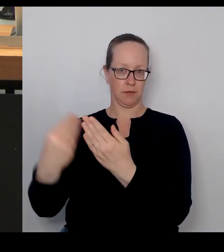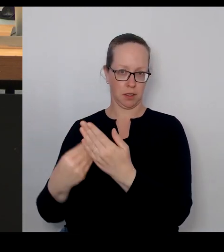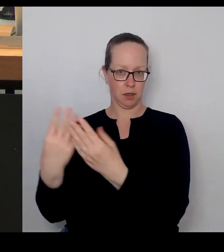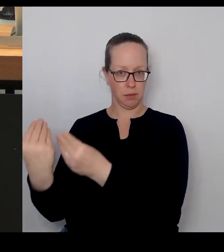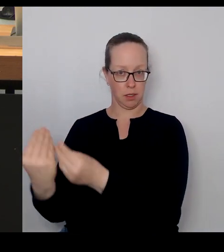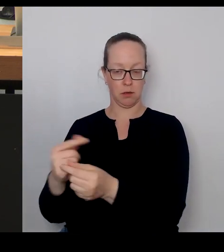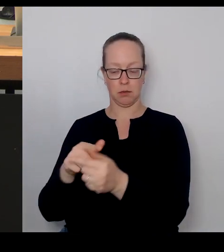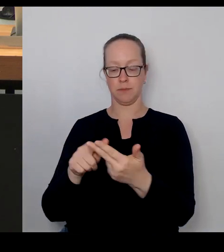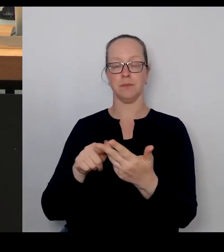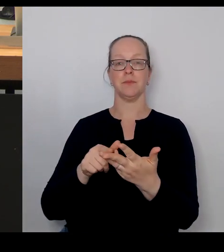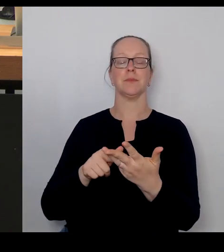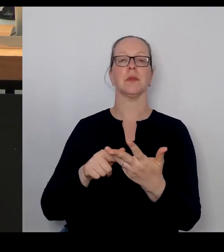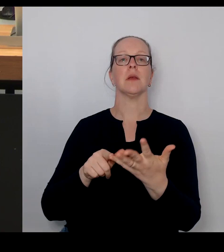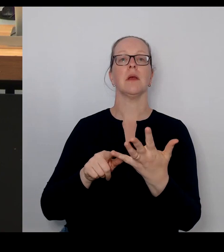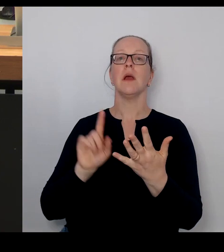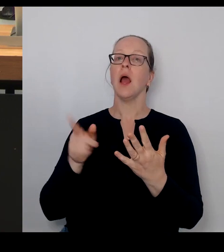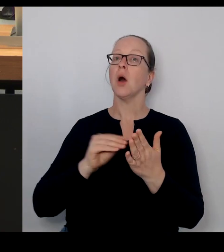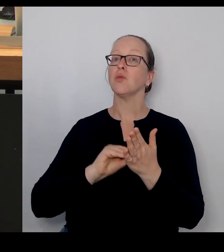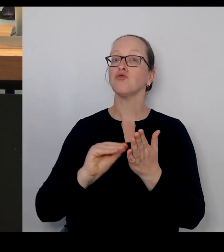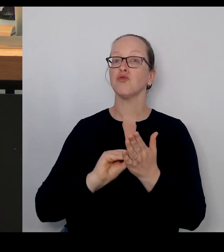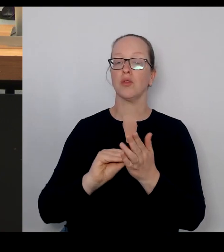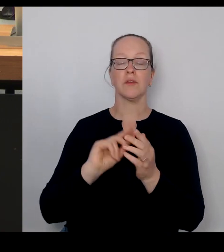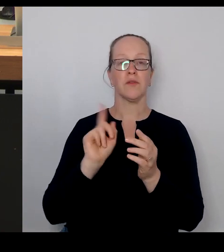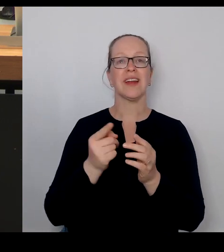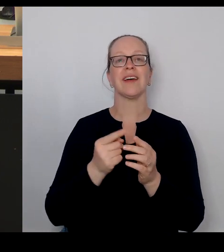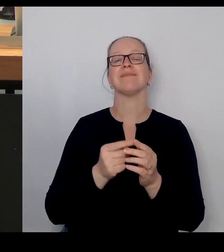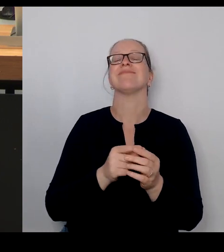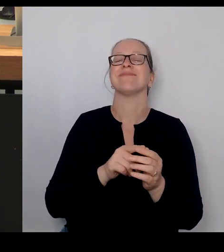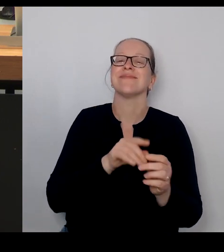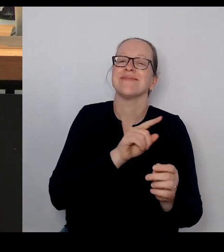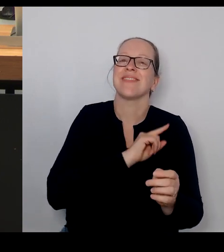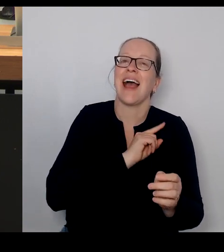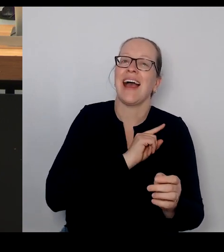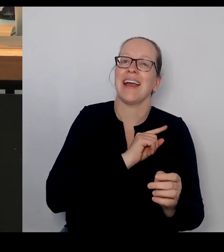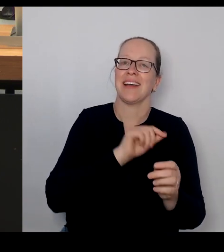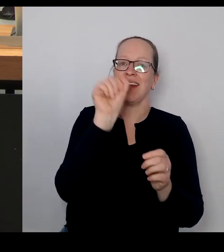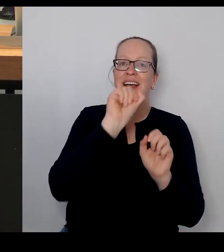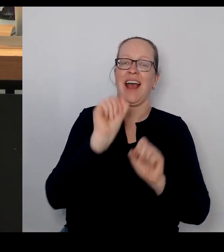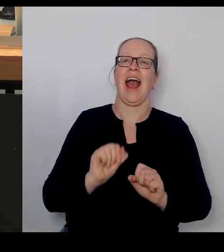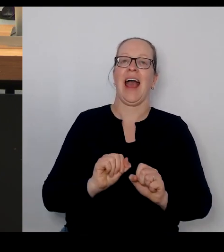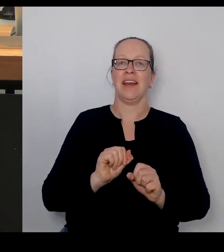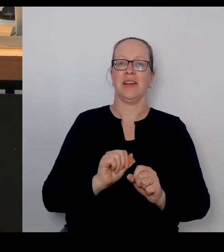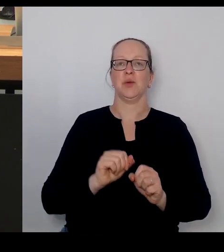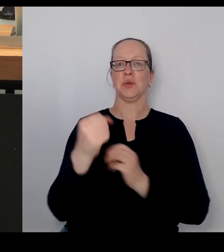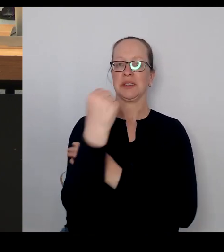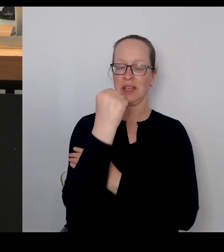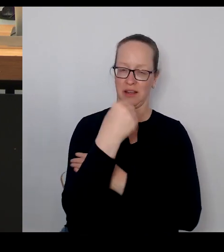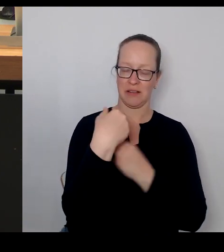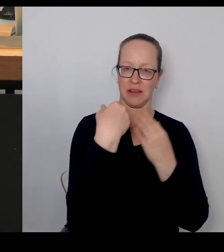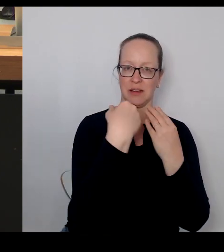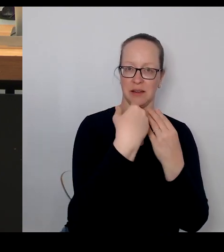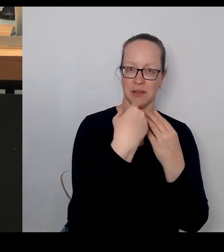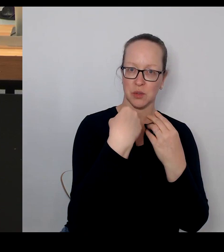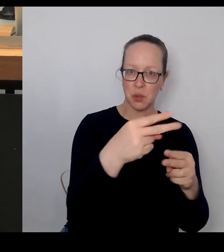Reinigungskräfte, die im Schulalltag eingebunden sind und dass diese Kräfte die Anerkennung bekommen, die ihnen zusteht